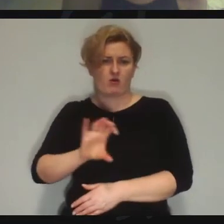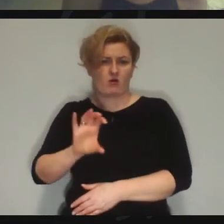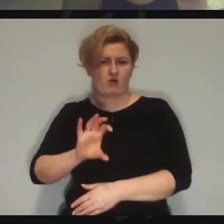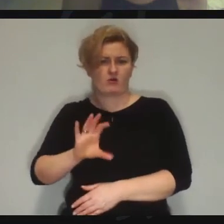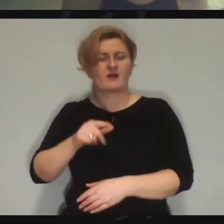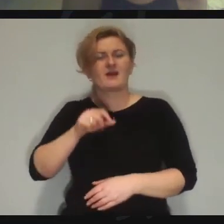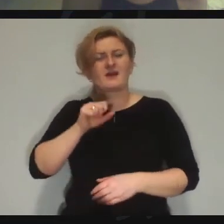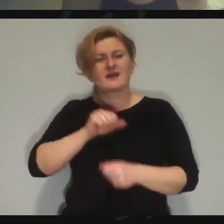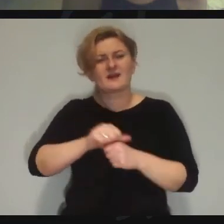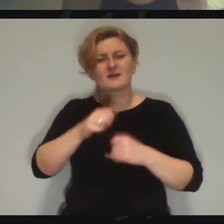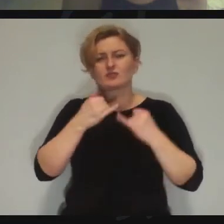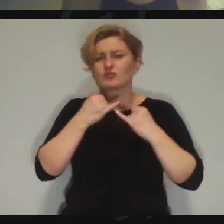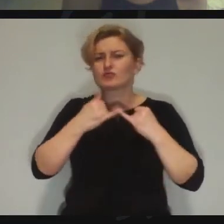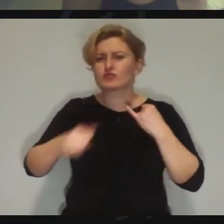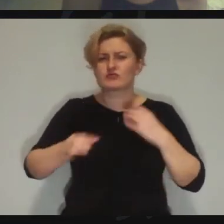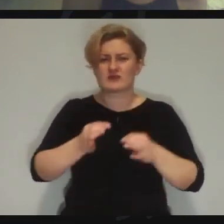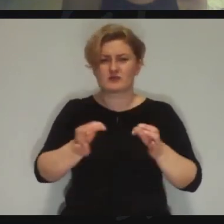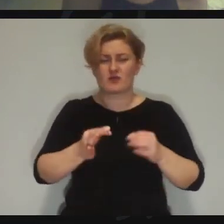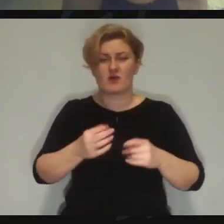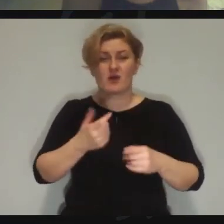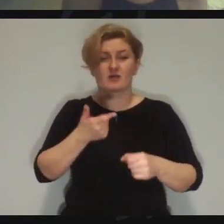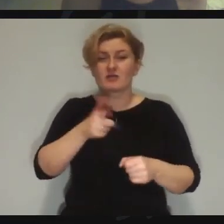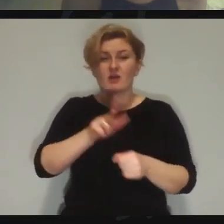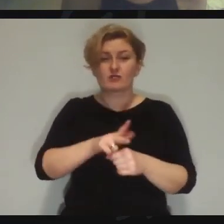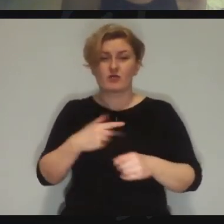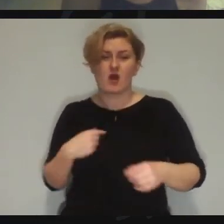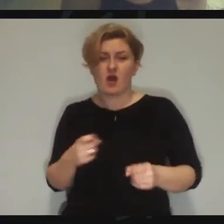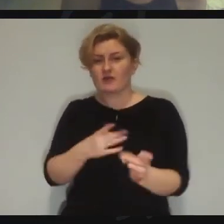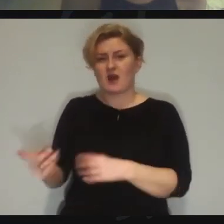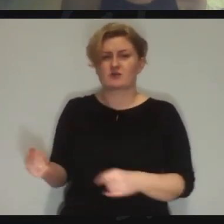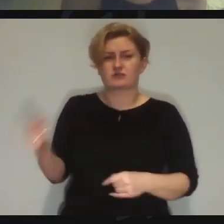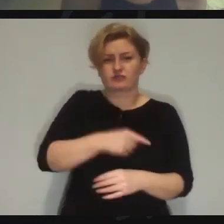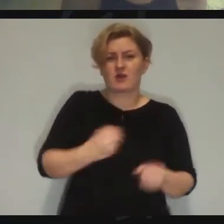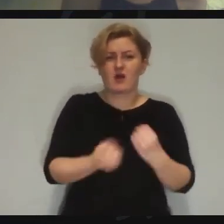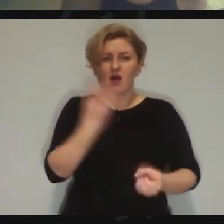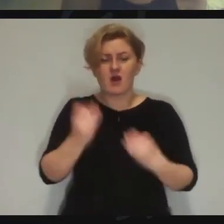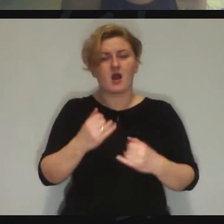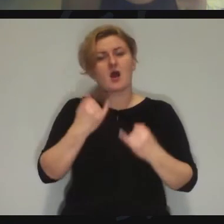Niektórzy od razu żonglują, a inni potrzebują czasu.